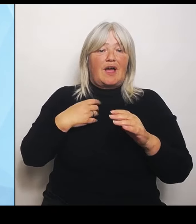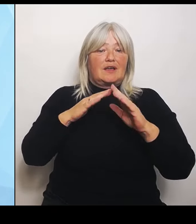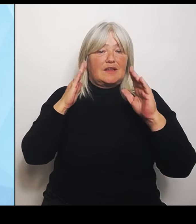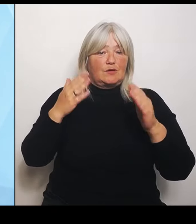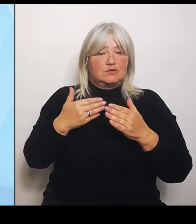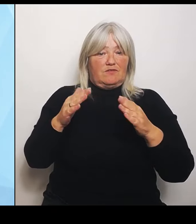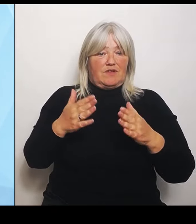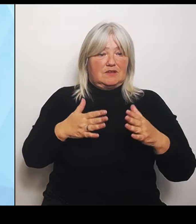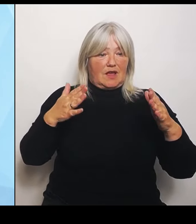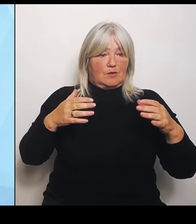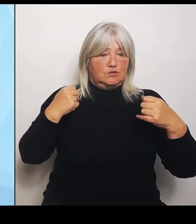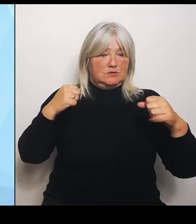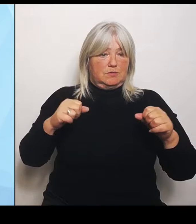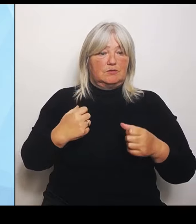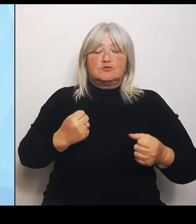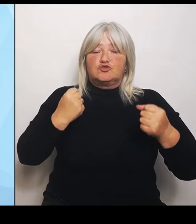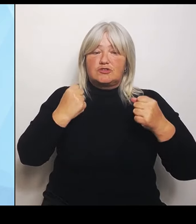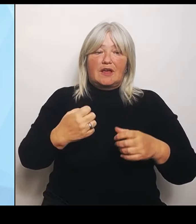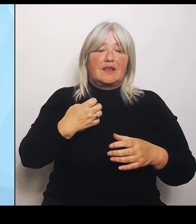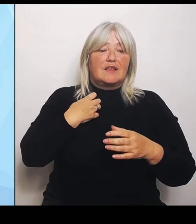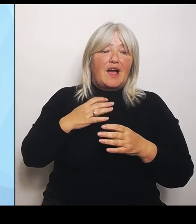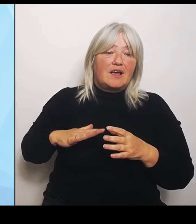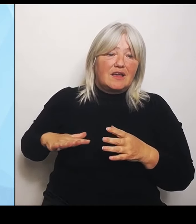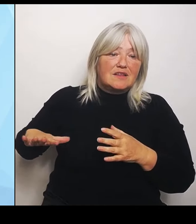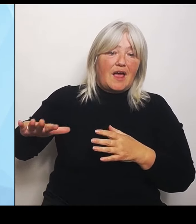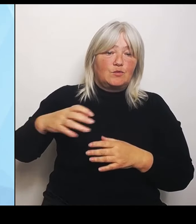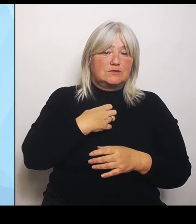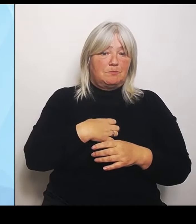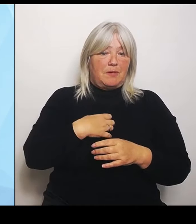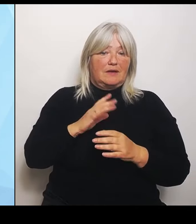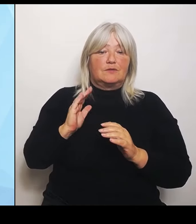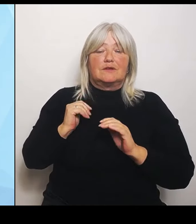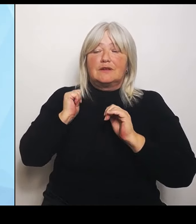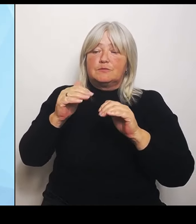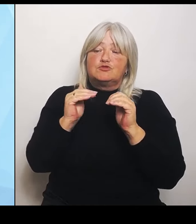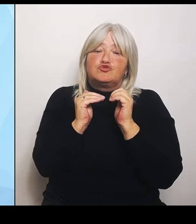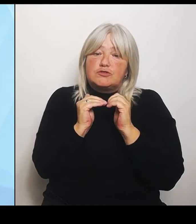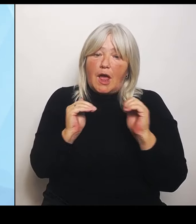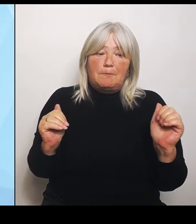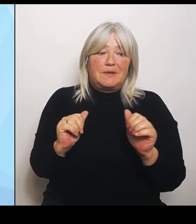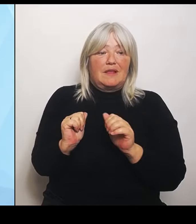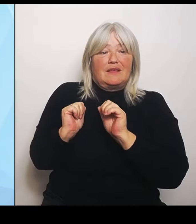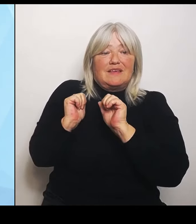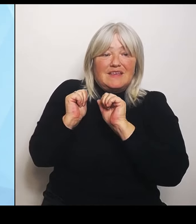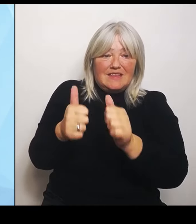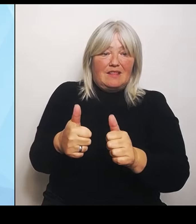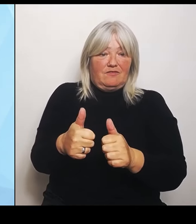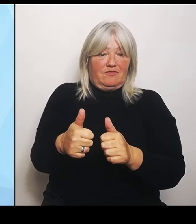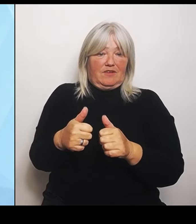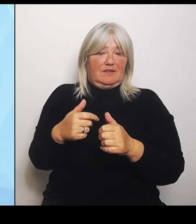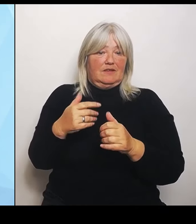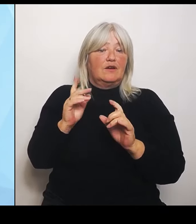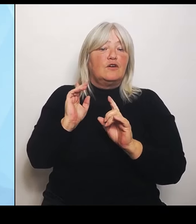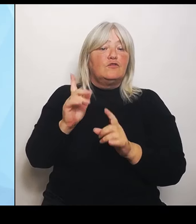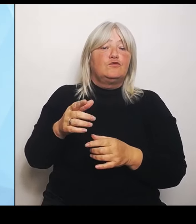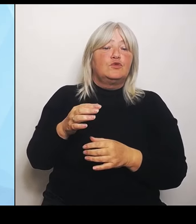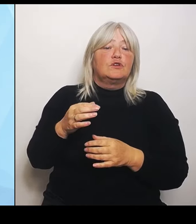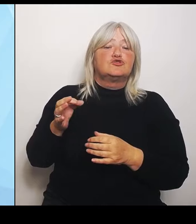Hilfestellung in durchaus stürmischen Zeiten für die stationäre Versorgung. Das machen wir, weil die oberste